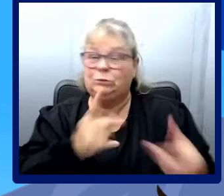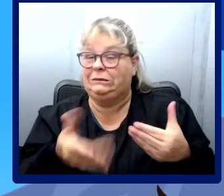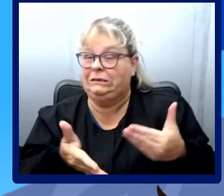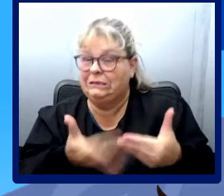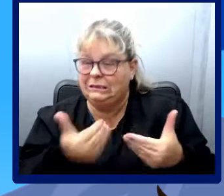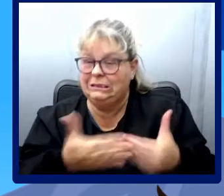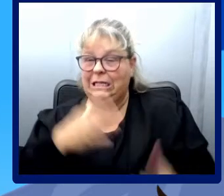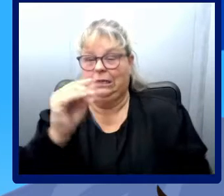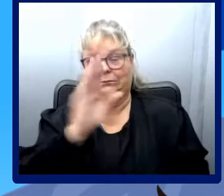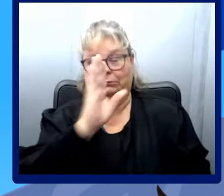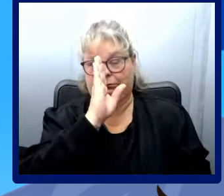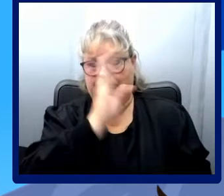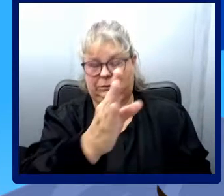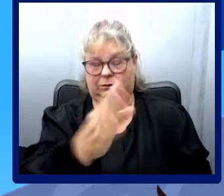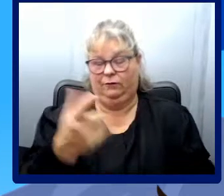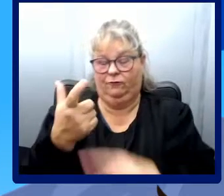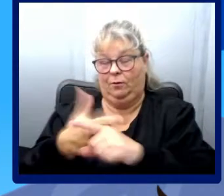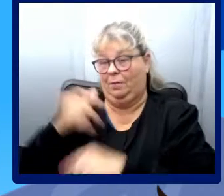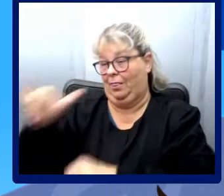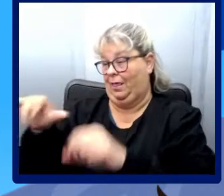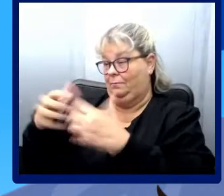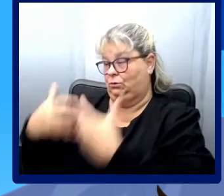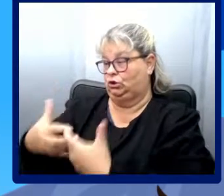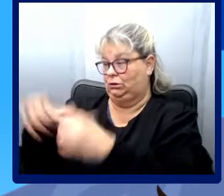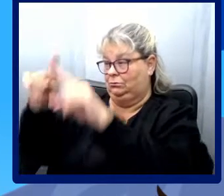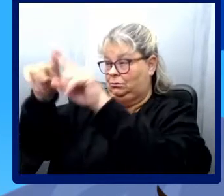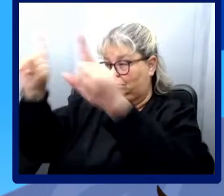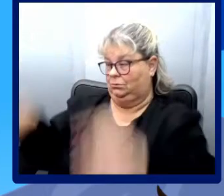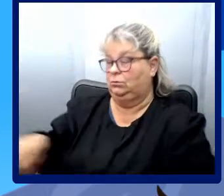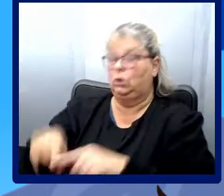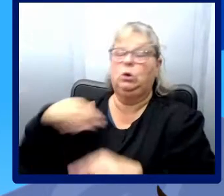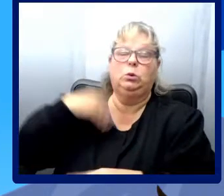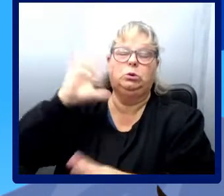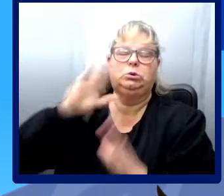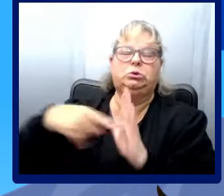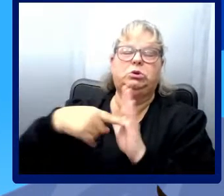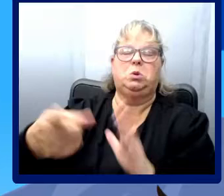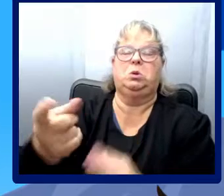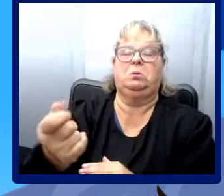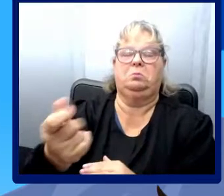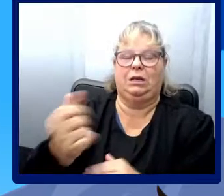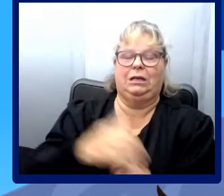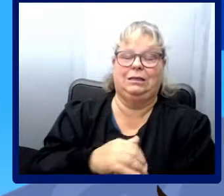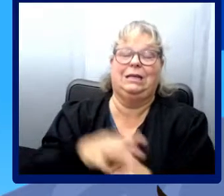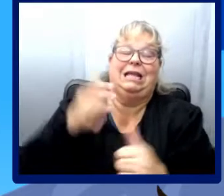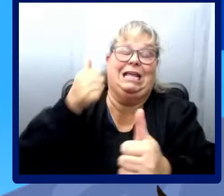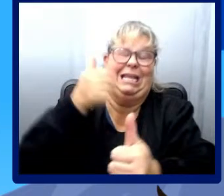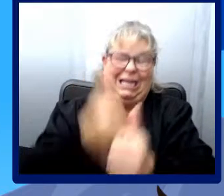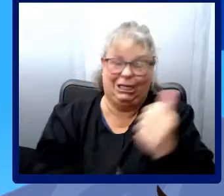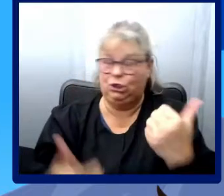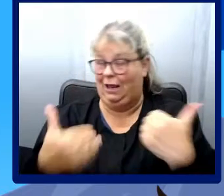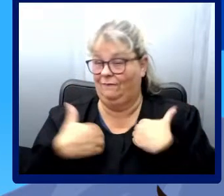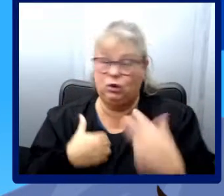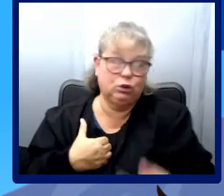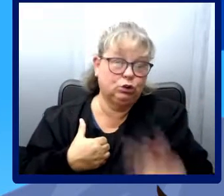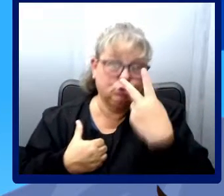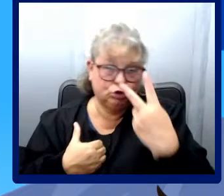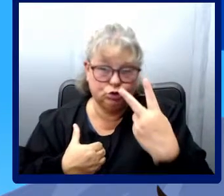de instalar desde la App Exchange, mostraré en un segundo cómo funciona. Y contiene dos partes principales que pueden usar